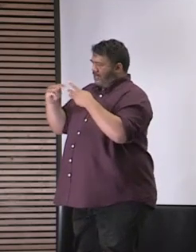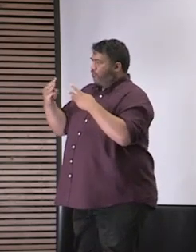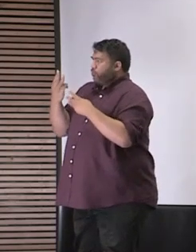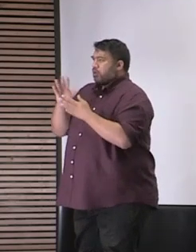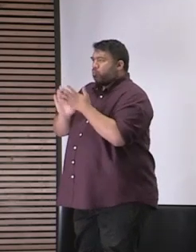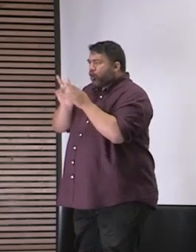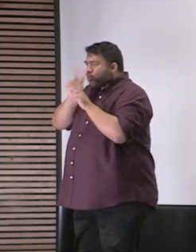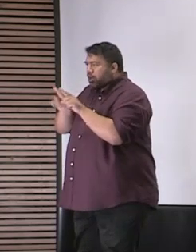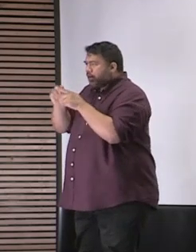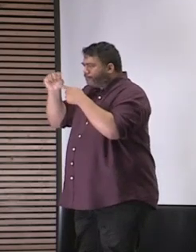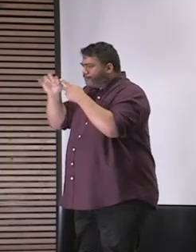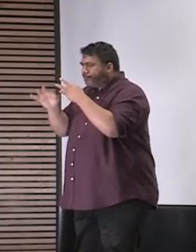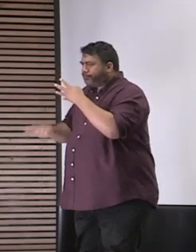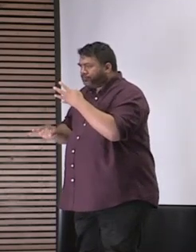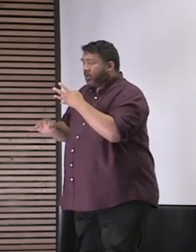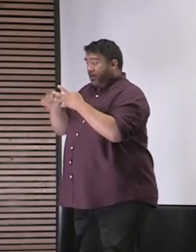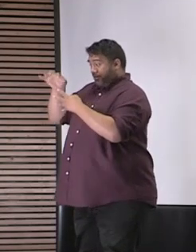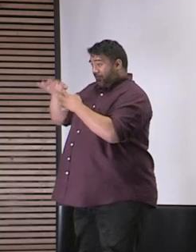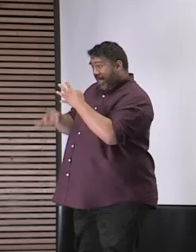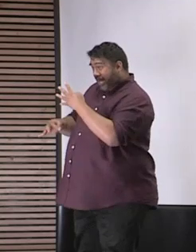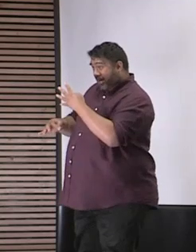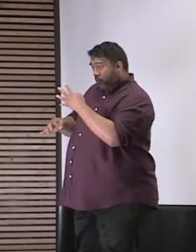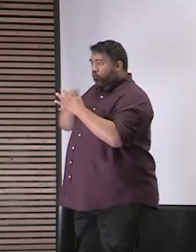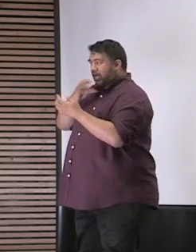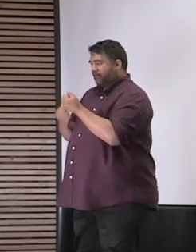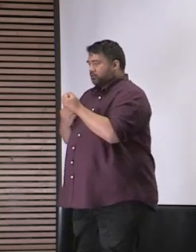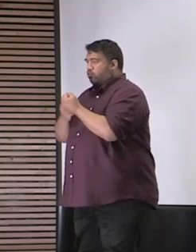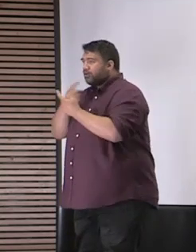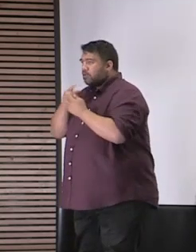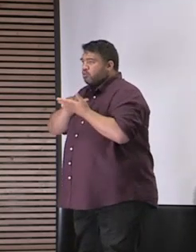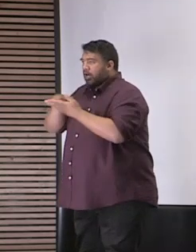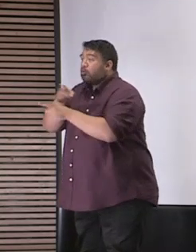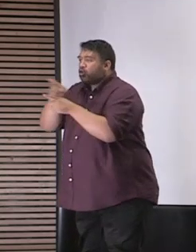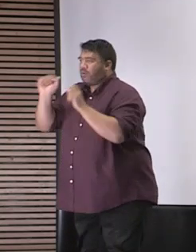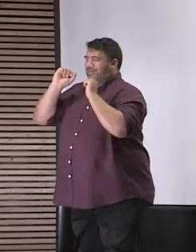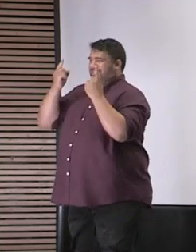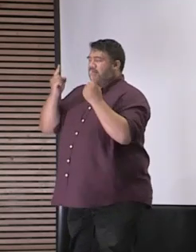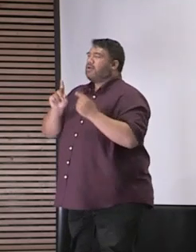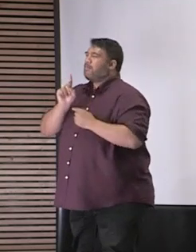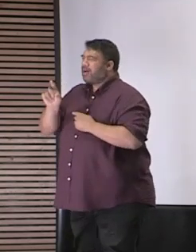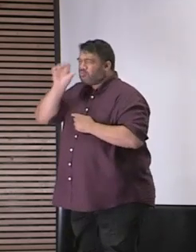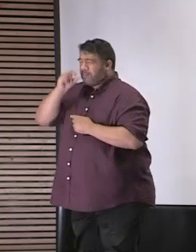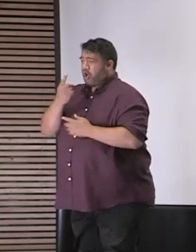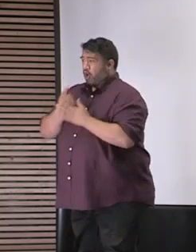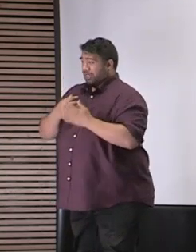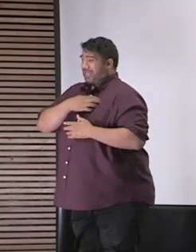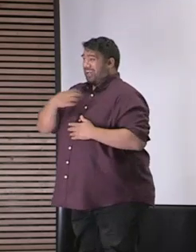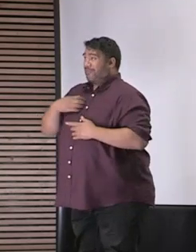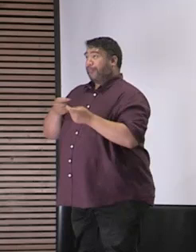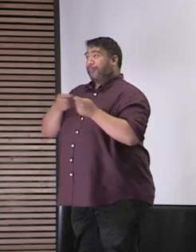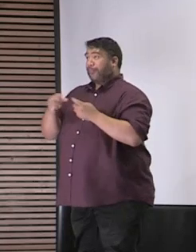el punto de toma de decisiones.